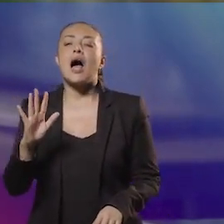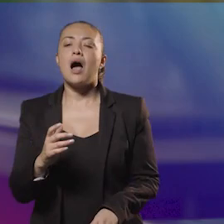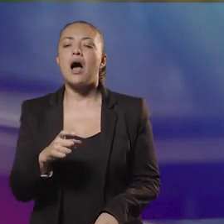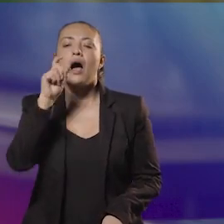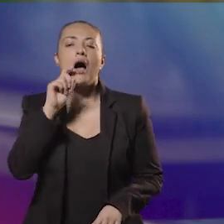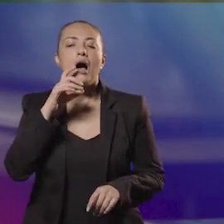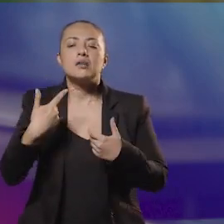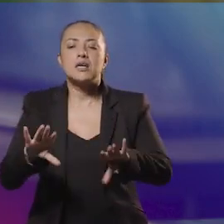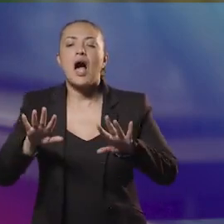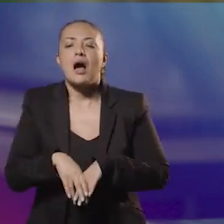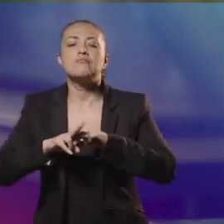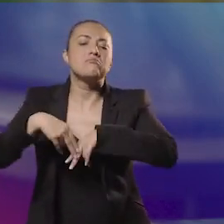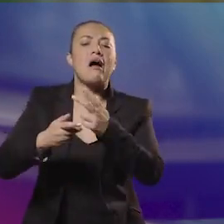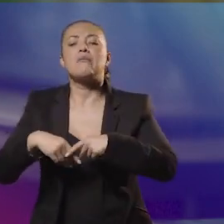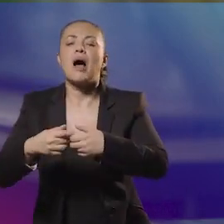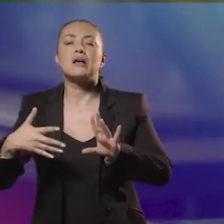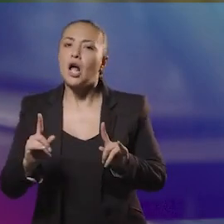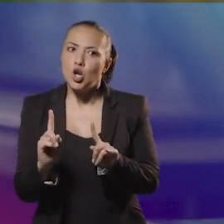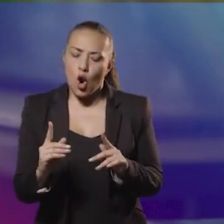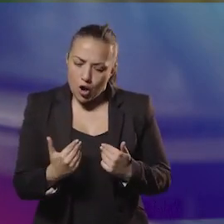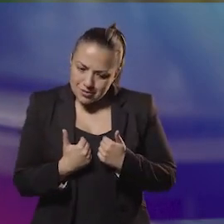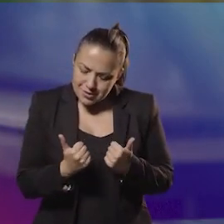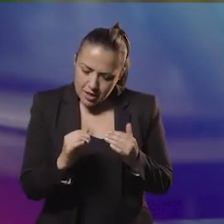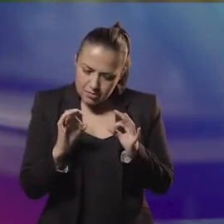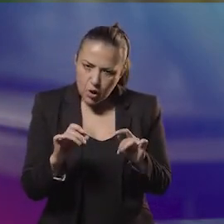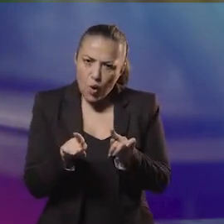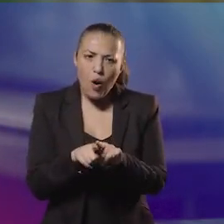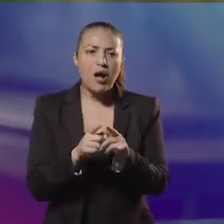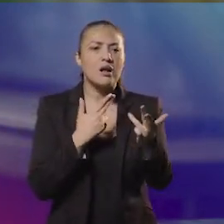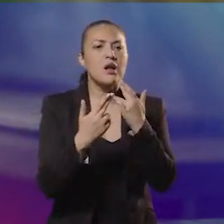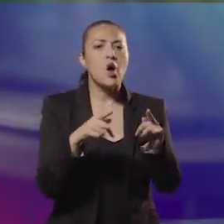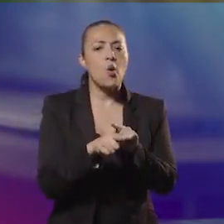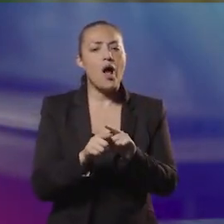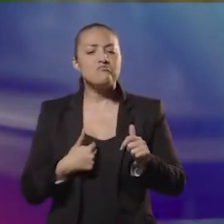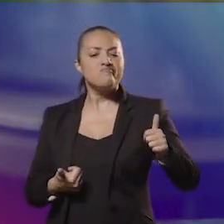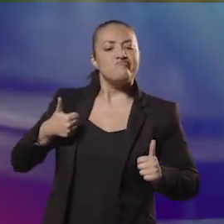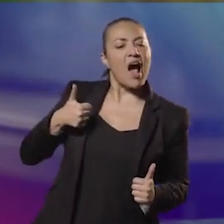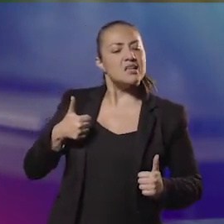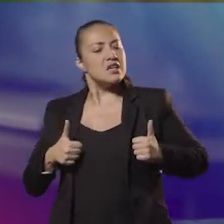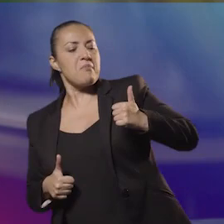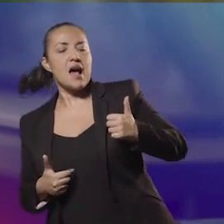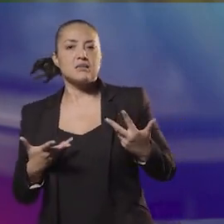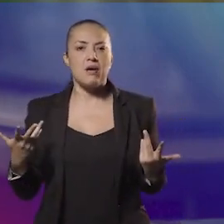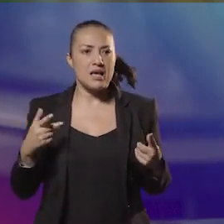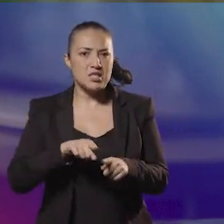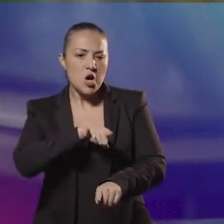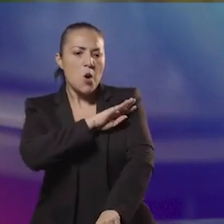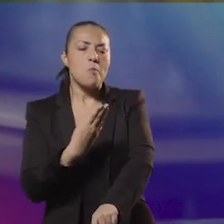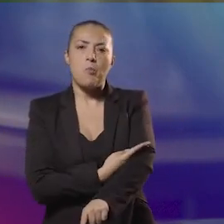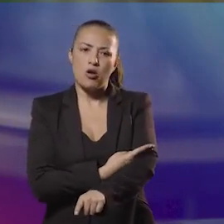No, es tener una sexualidad sana, eso quiere decir que no haya relaciones de poder en una relación sexual.